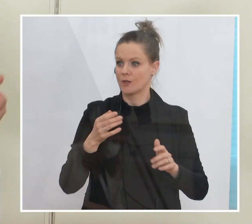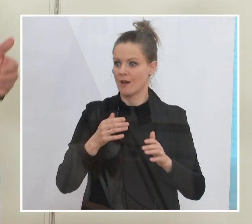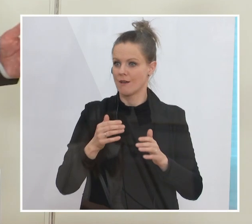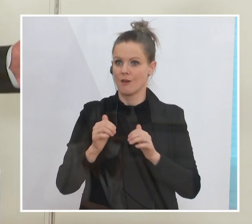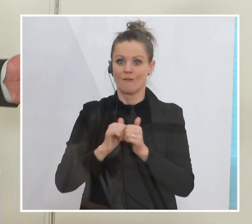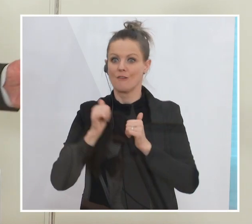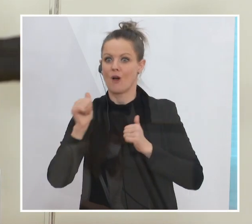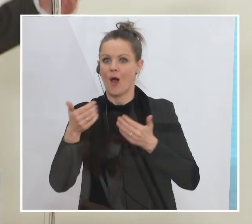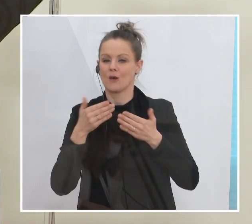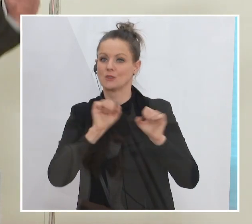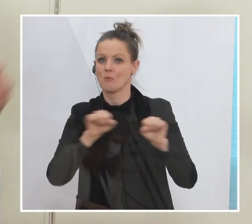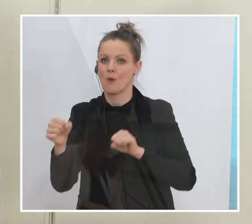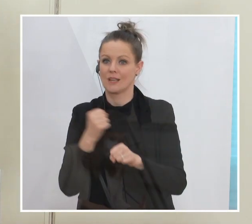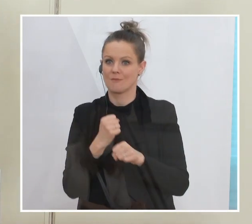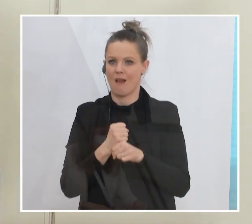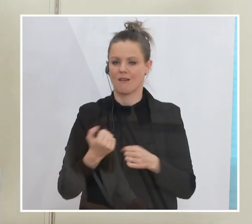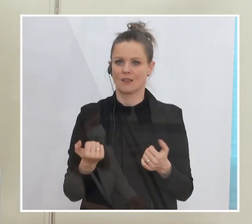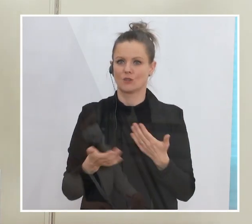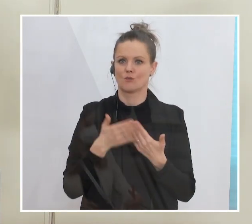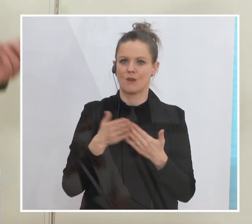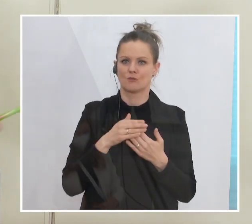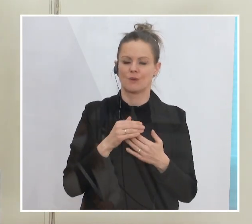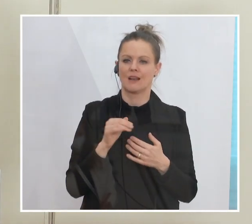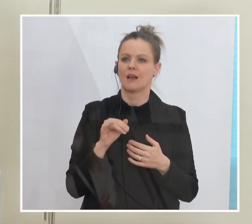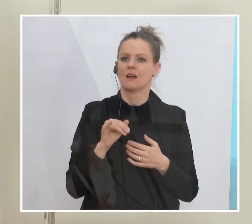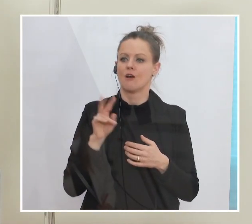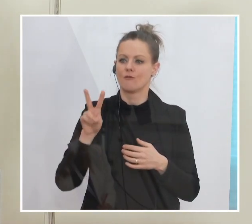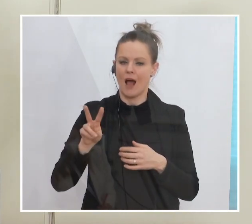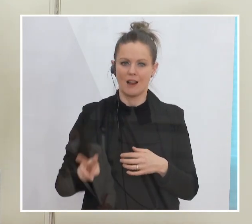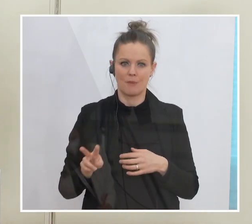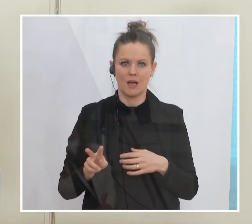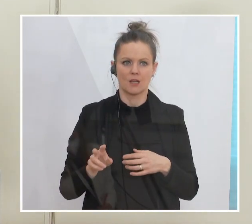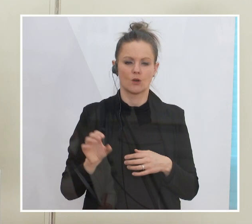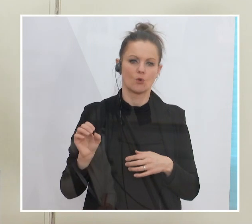wenn man sich anschaut die Inzidenzunterschiede Vorarlberg und in Teilen Ostösterreichs sind zum